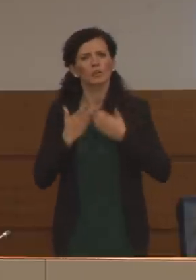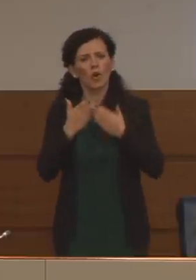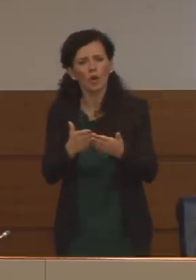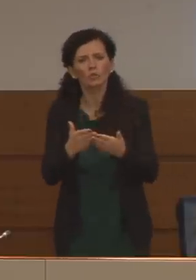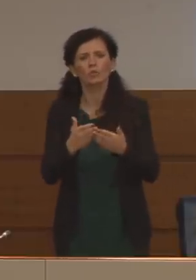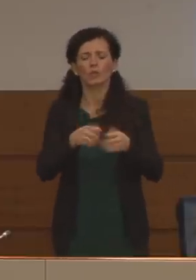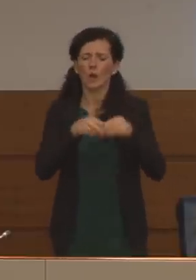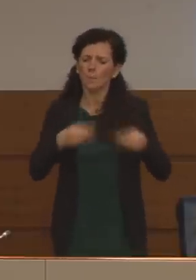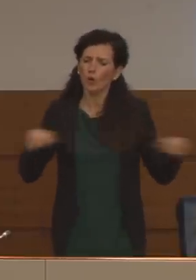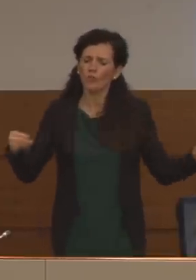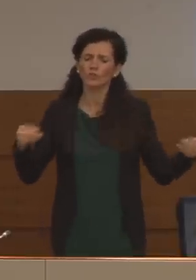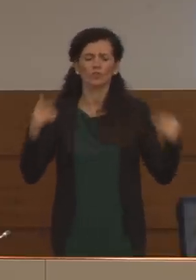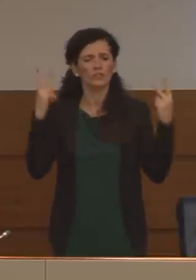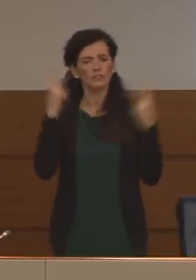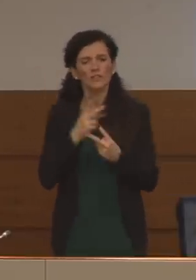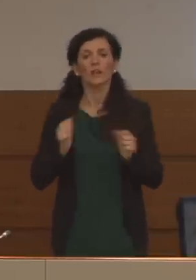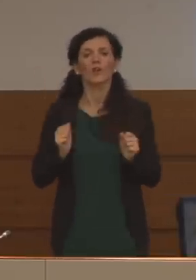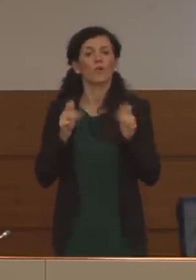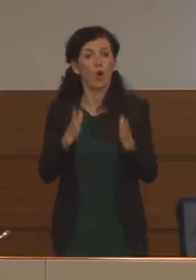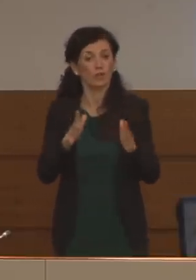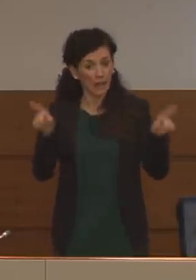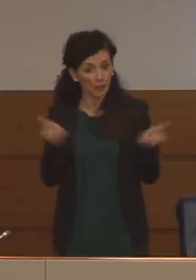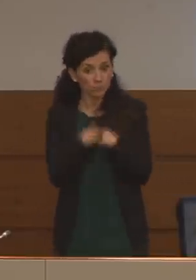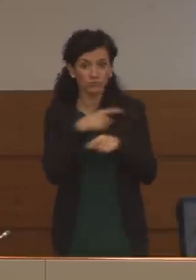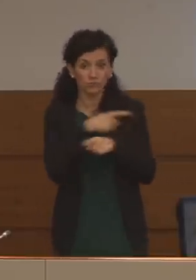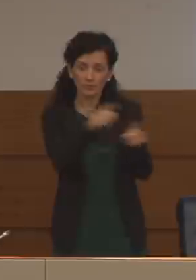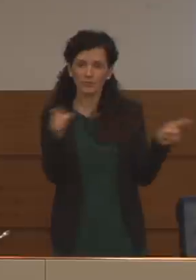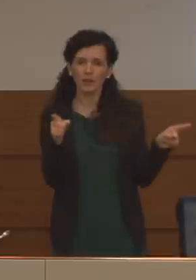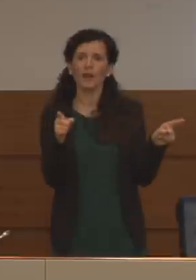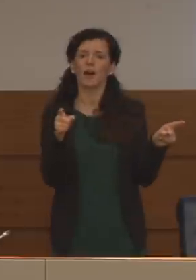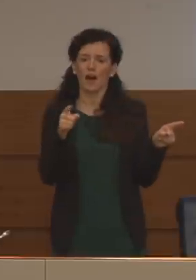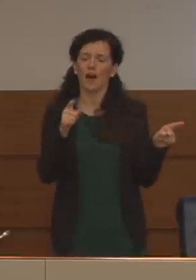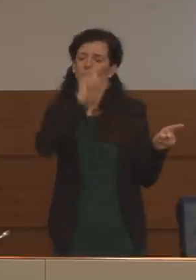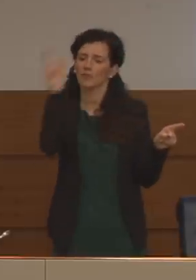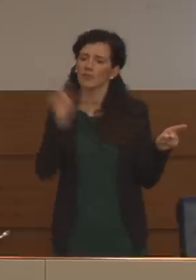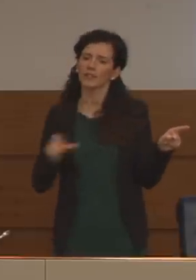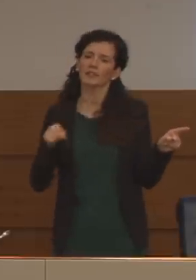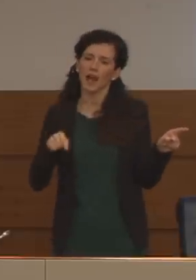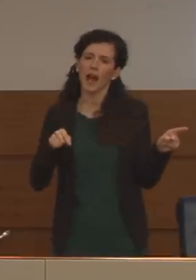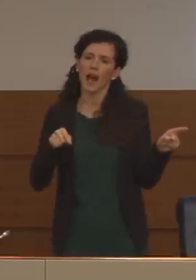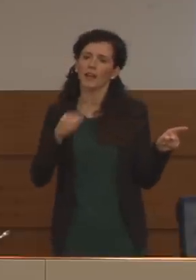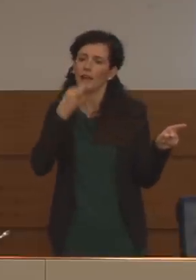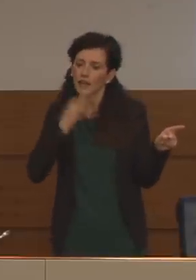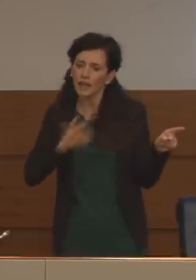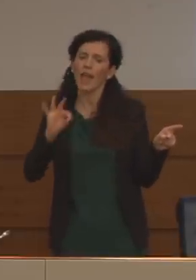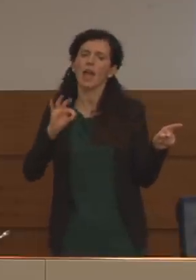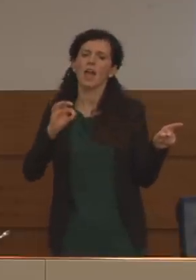professionisti e volontari come loro che oggi il nostro Paese riesce a dare una